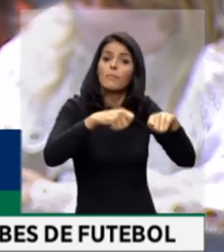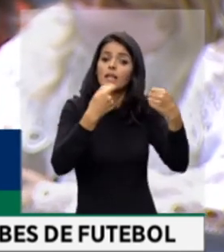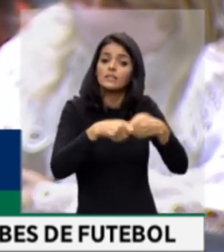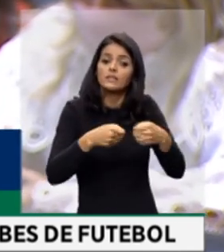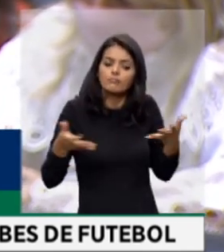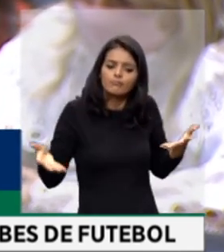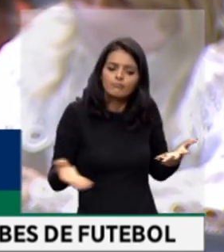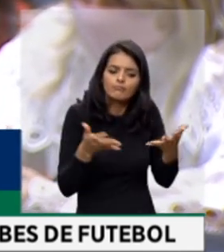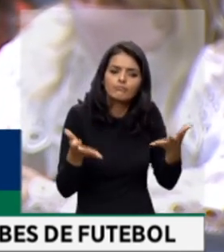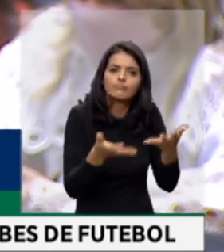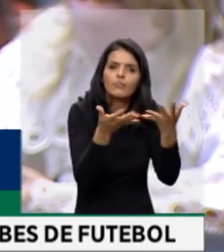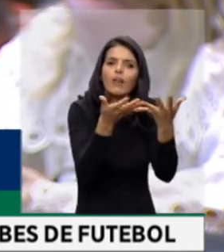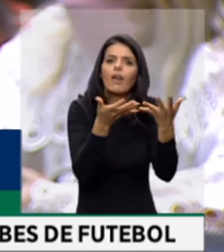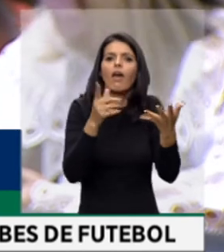INDUZIR E É AÇÕES DE GOVERNO E AÇÕES DE POLÍTICA